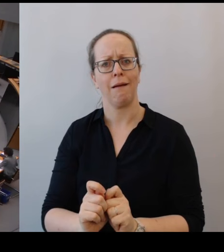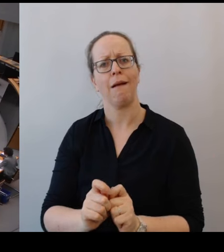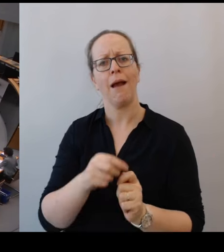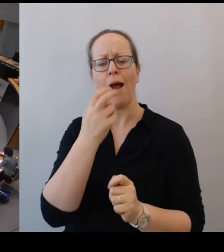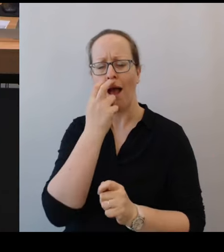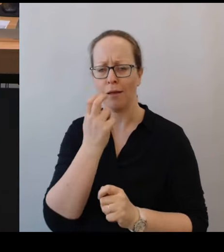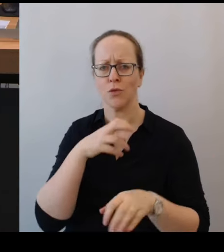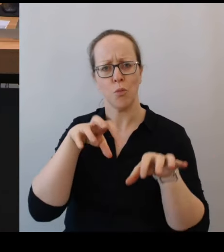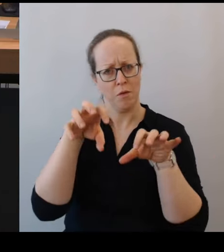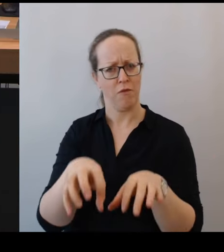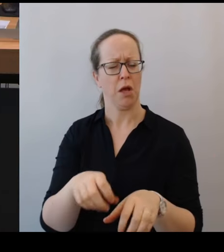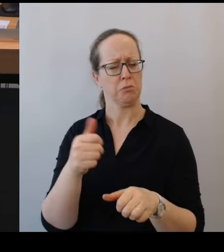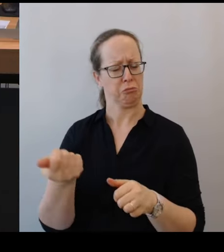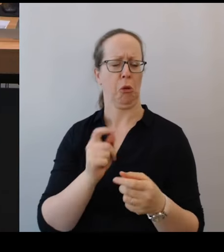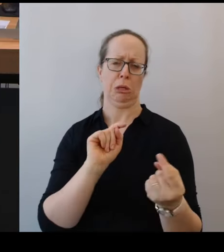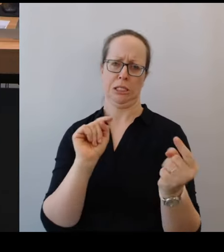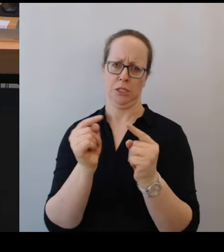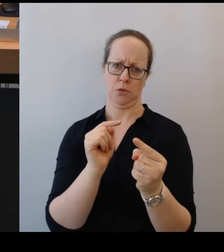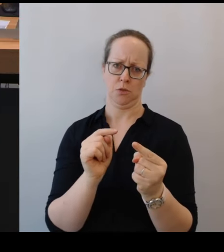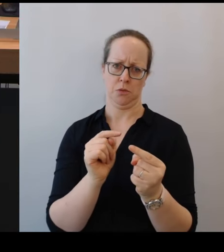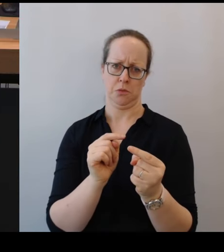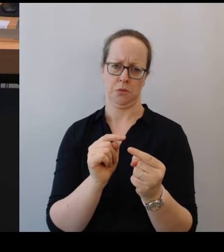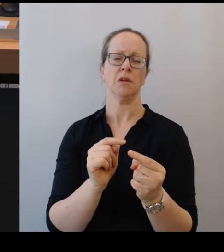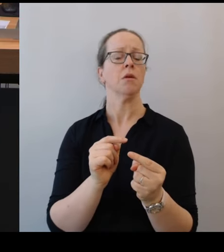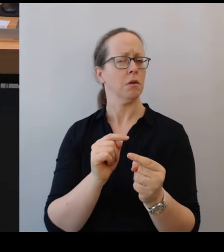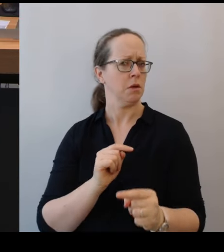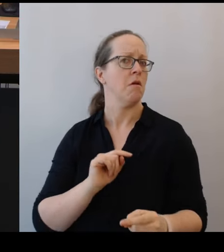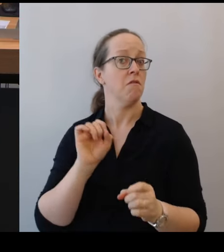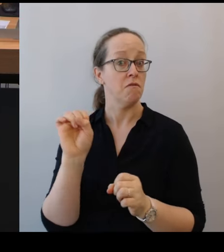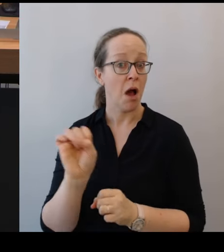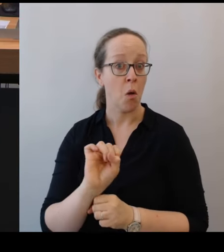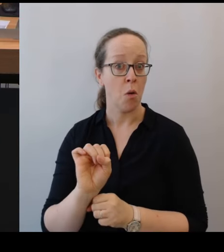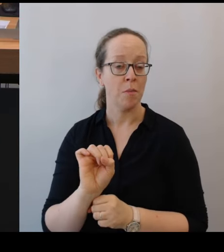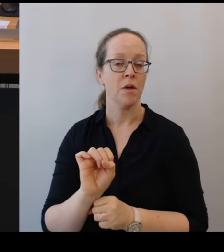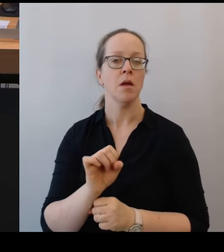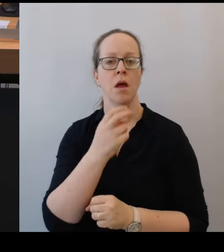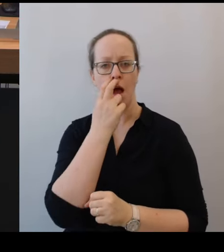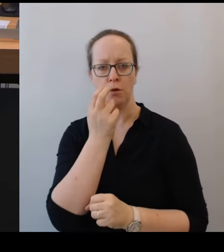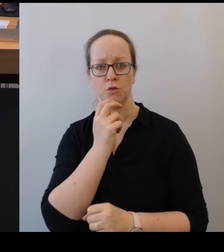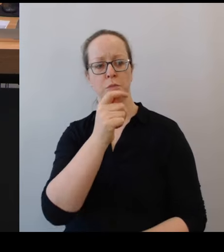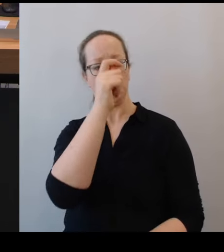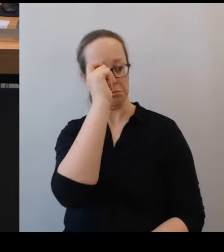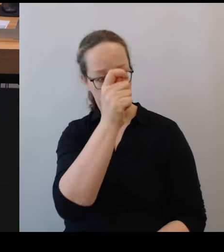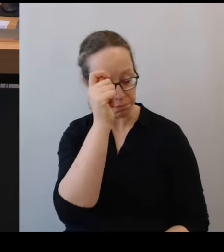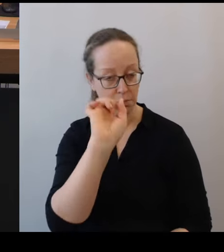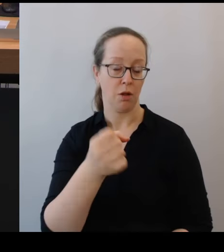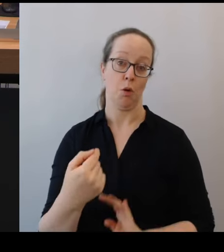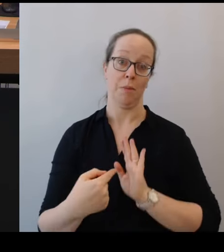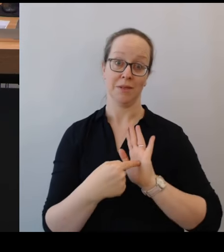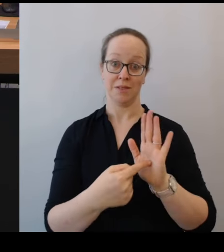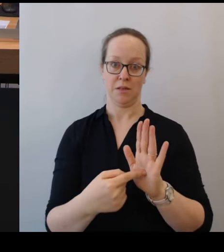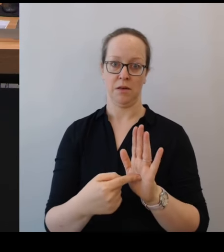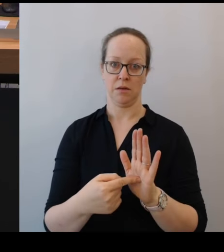für Auszubildende deutlich zu machen. Sie haben in den letzten Jahren, das will ich durchaus wertschätzend sagen, auch als Koalition vieles